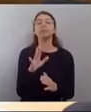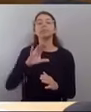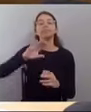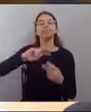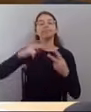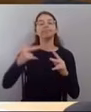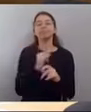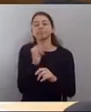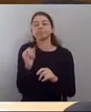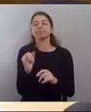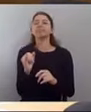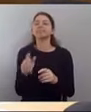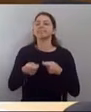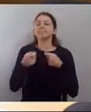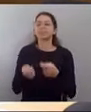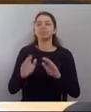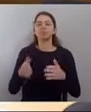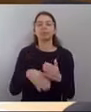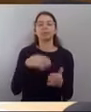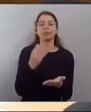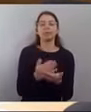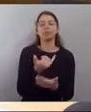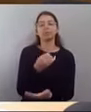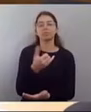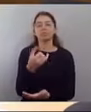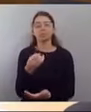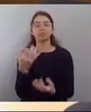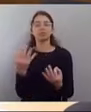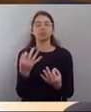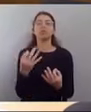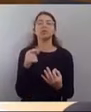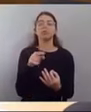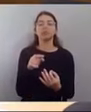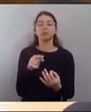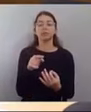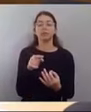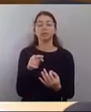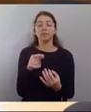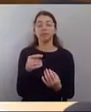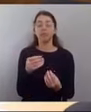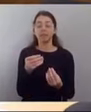nesse âmbito. Cascais, pioneiro em 2020,